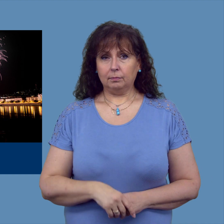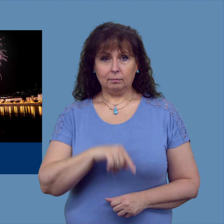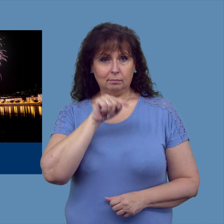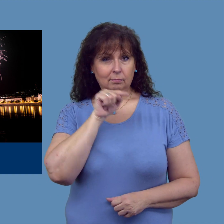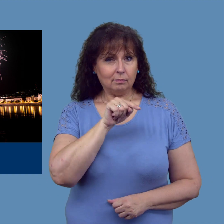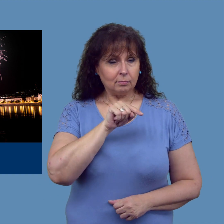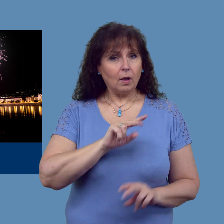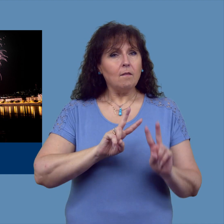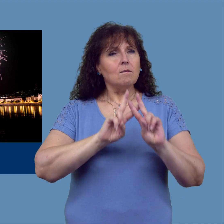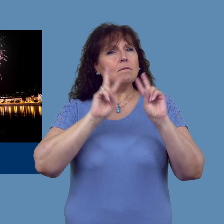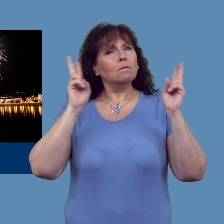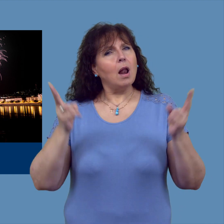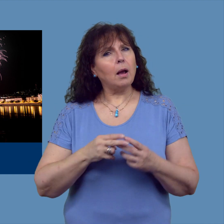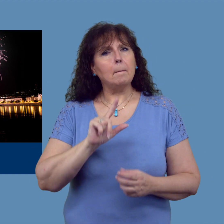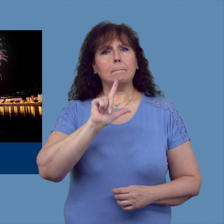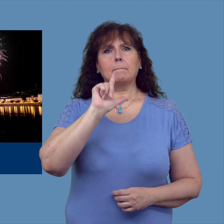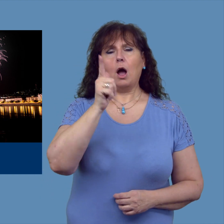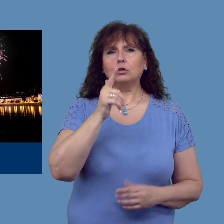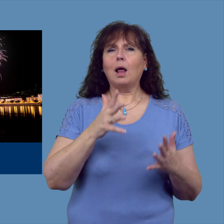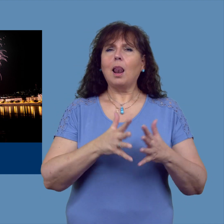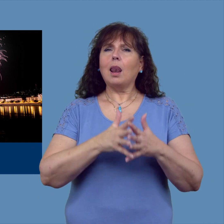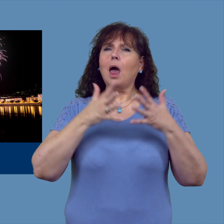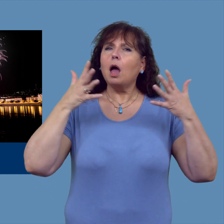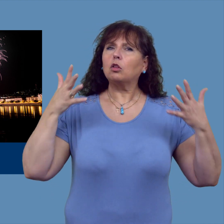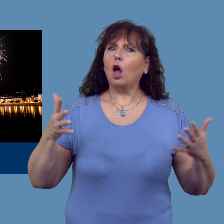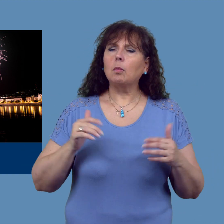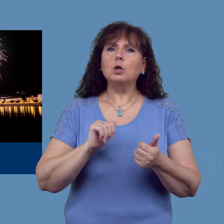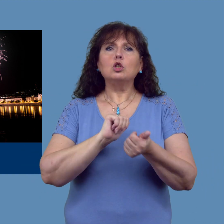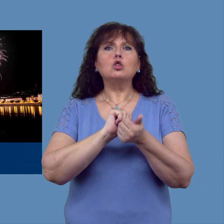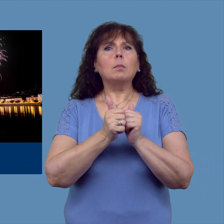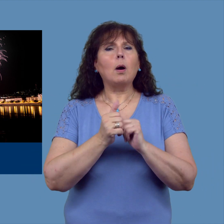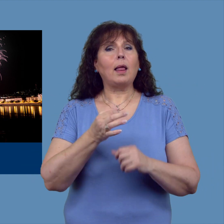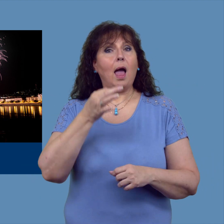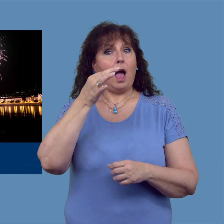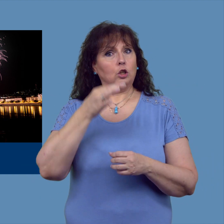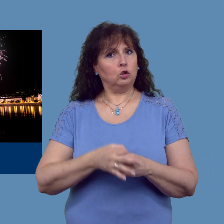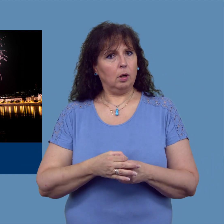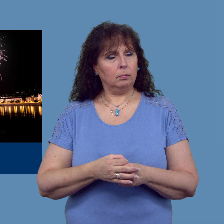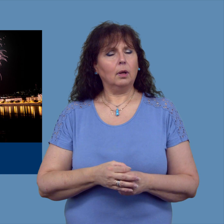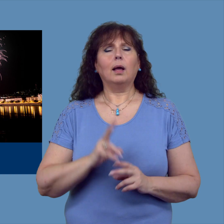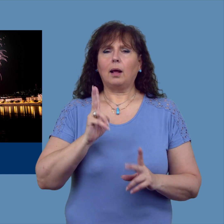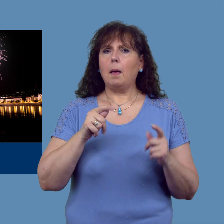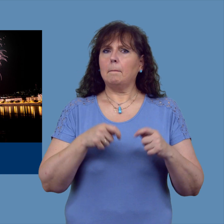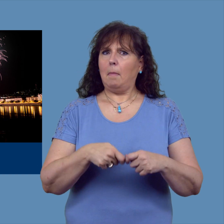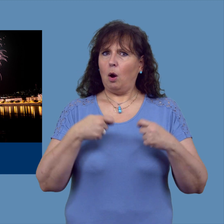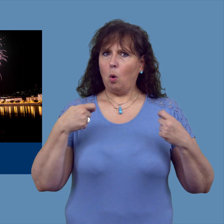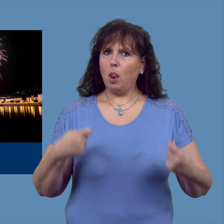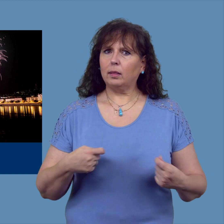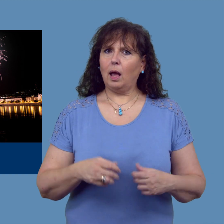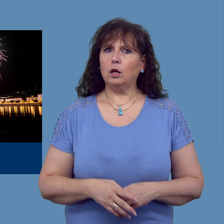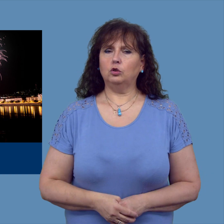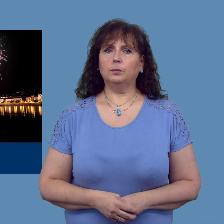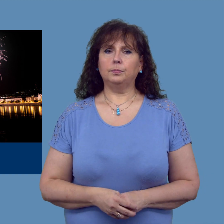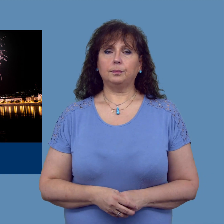a világ második legnagyobb sporteseményének programba illesztését is meg kellett oldani,